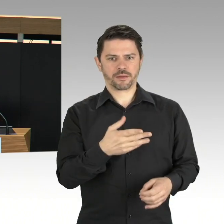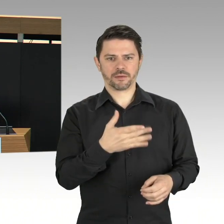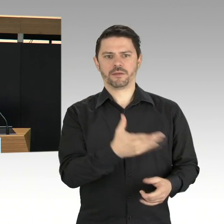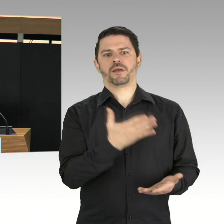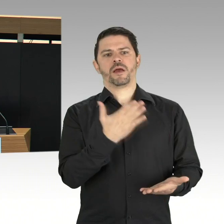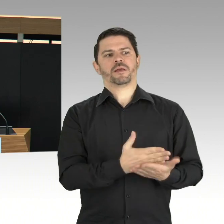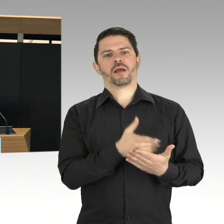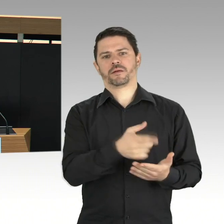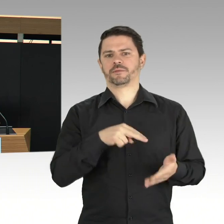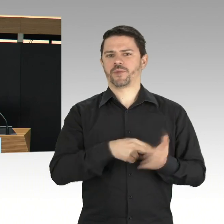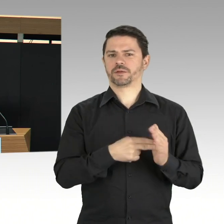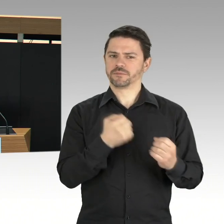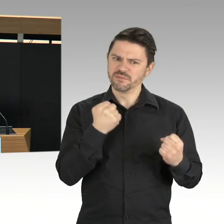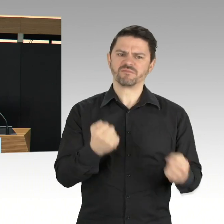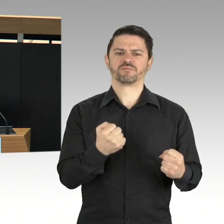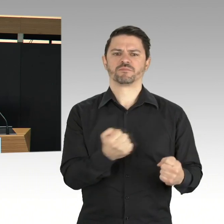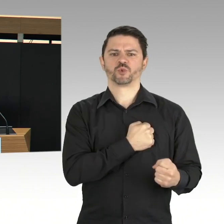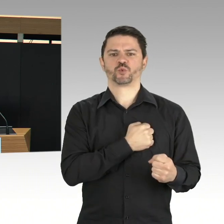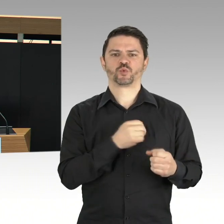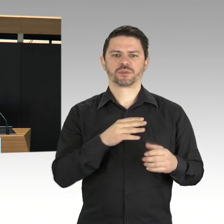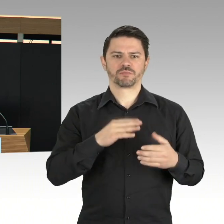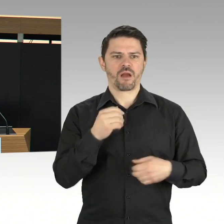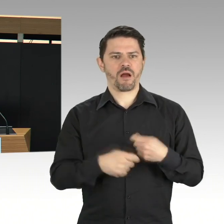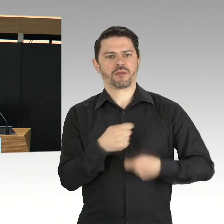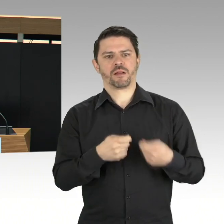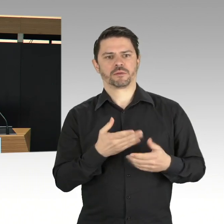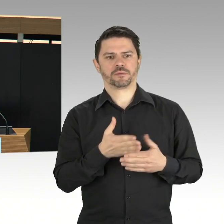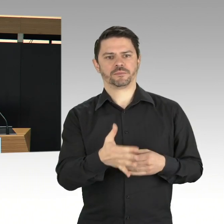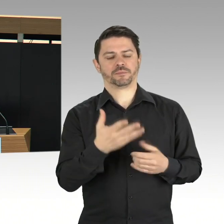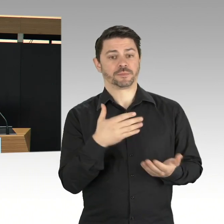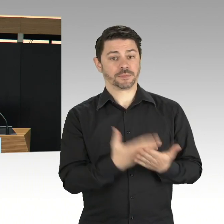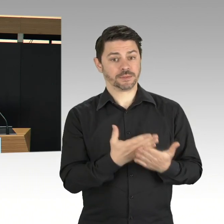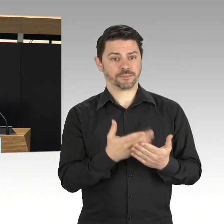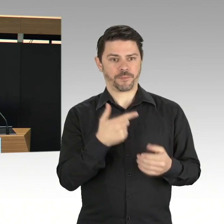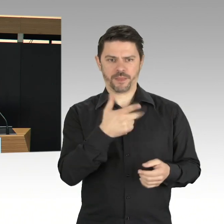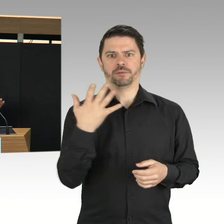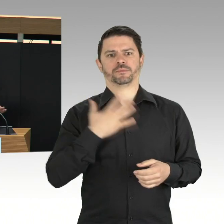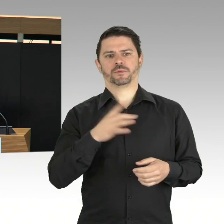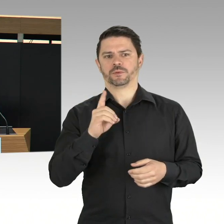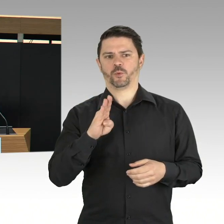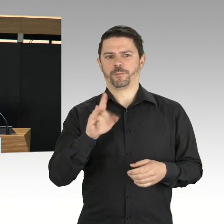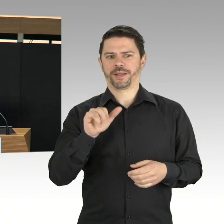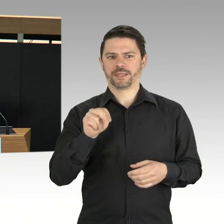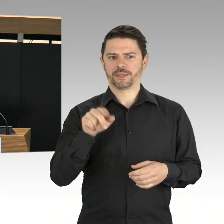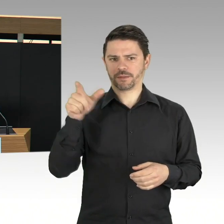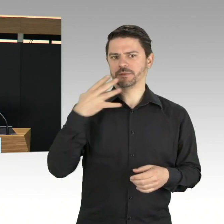das hat er Frau Kapek, unserer Fraktionsvorsitzenden, vor ein paar Wochen erzählt. Ja, all die interessierten Politikerinnen und Politiker